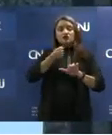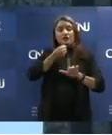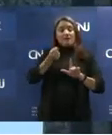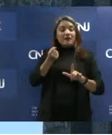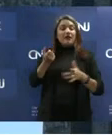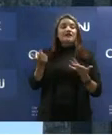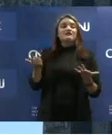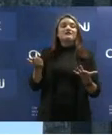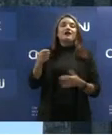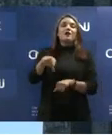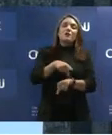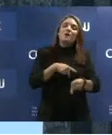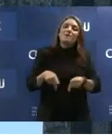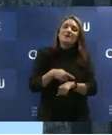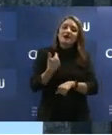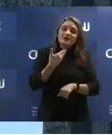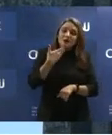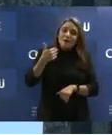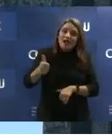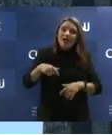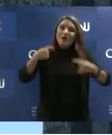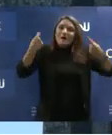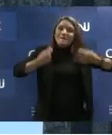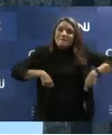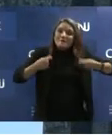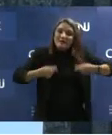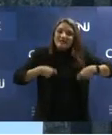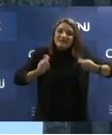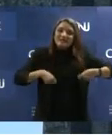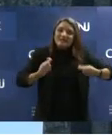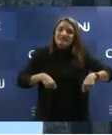necessita sempre de uma imprensa livre.